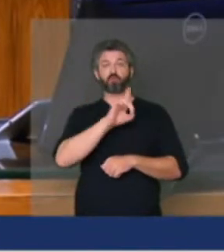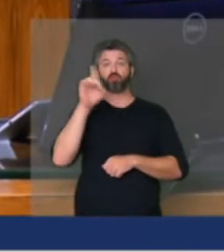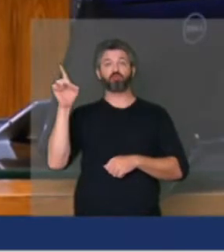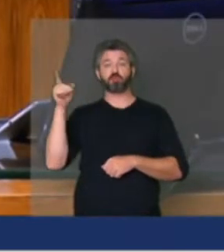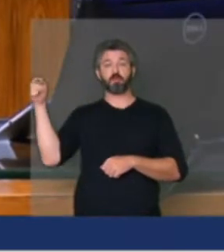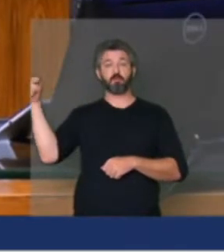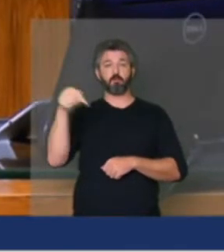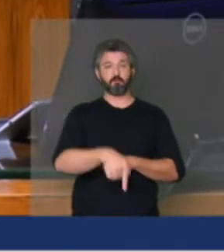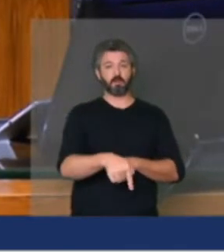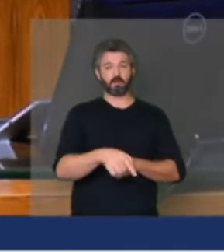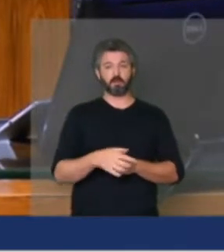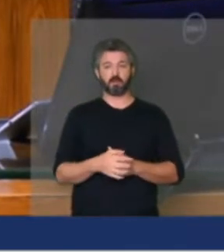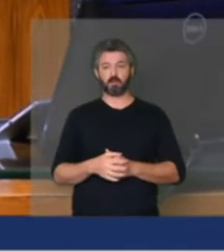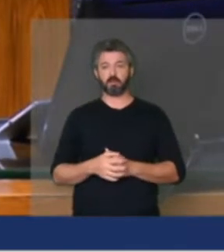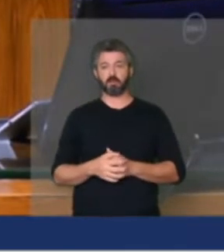PELA CONVOCAÇÃO, VALORIZANDO